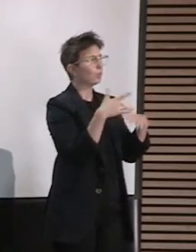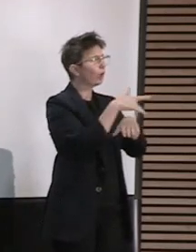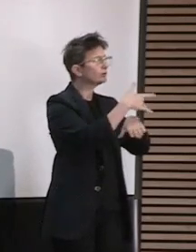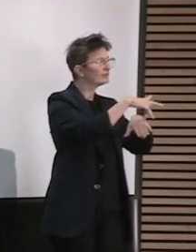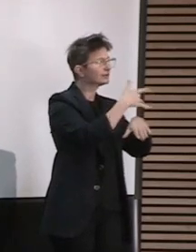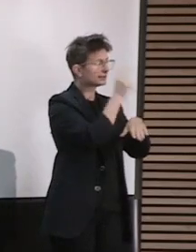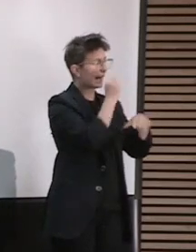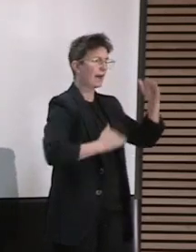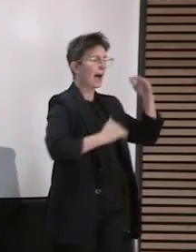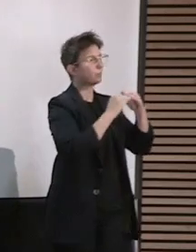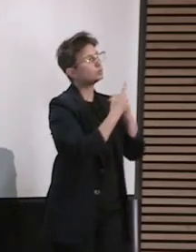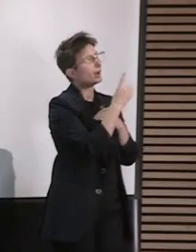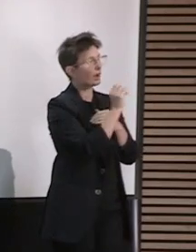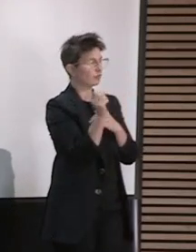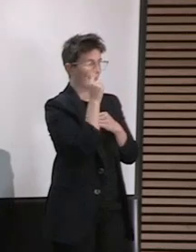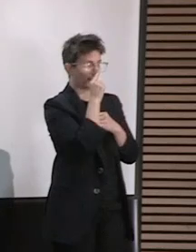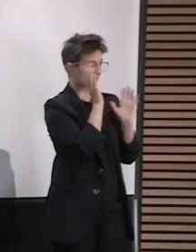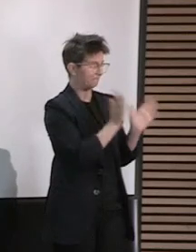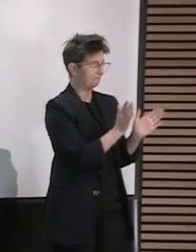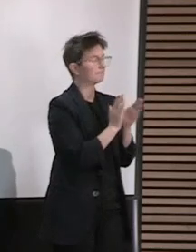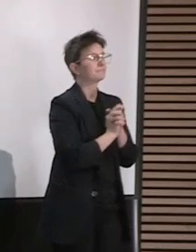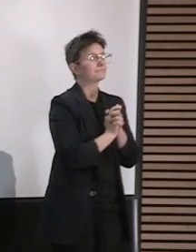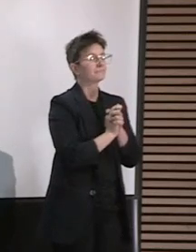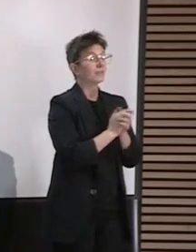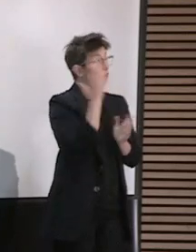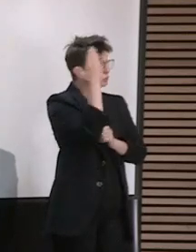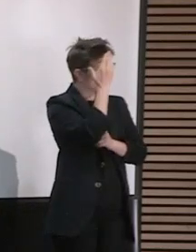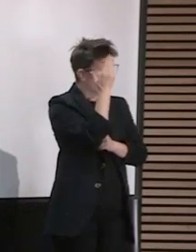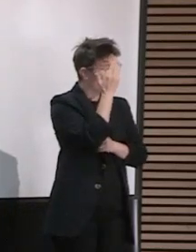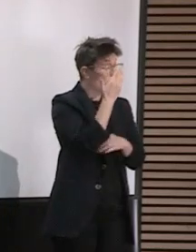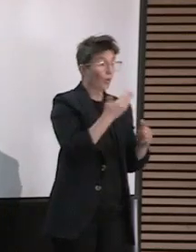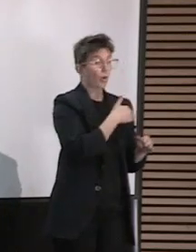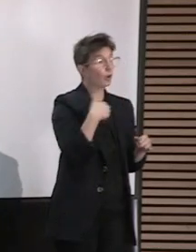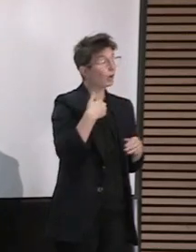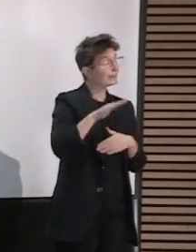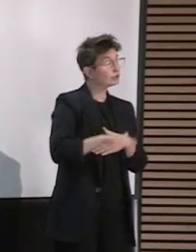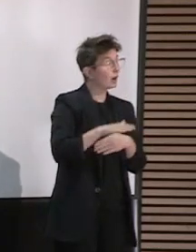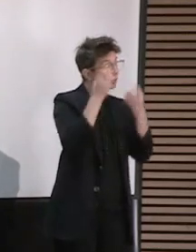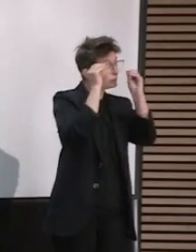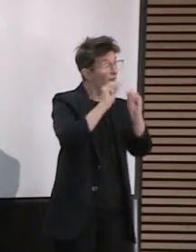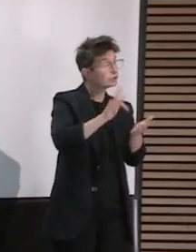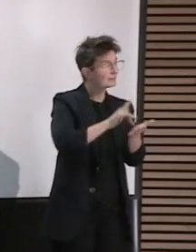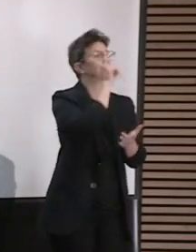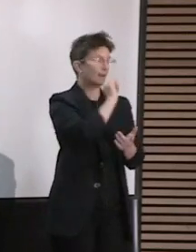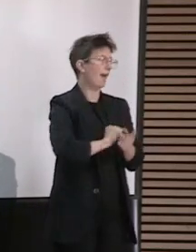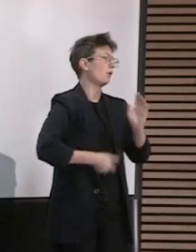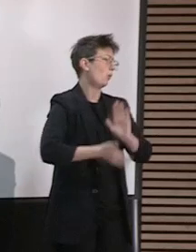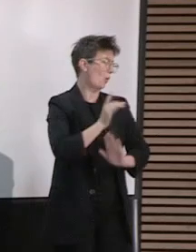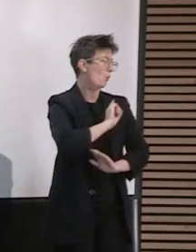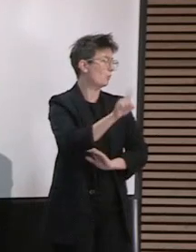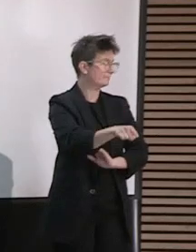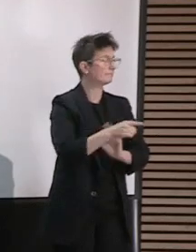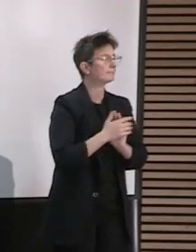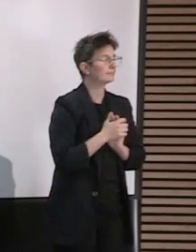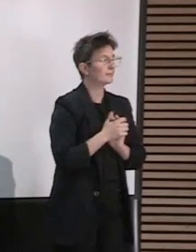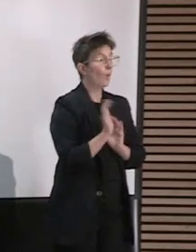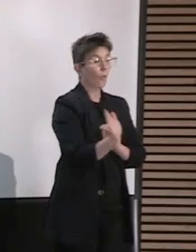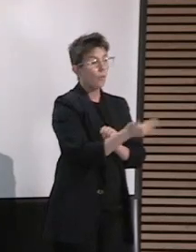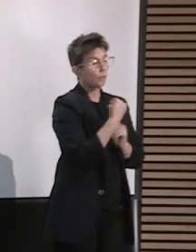he. He mea noa Tuhinga o mua.